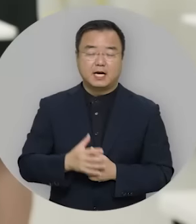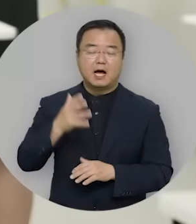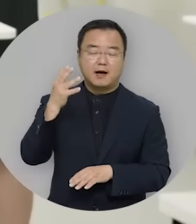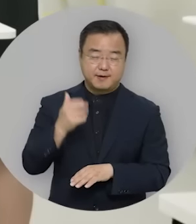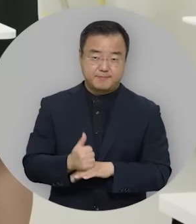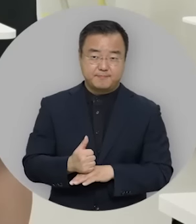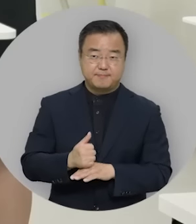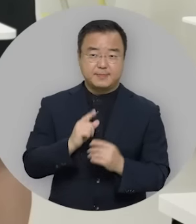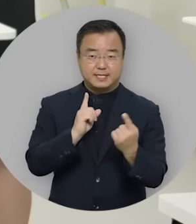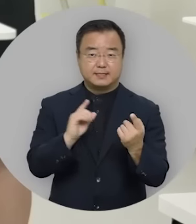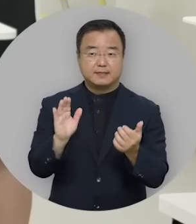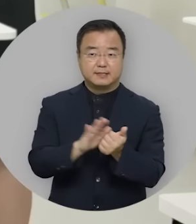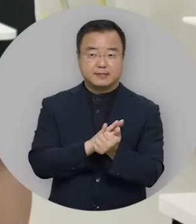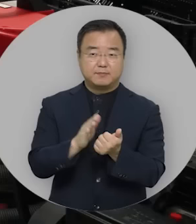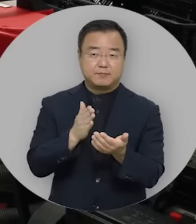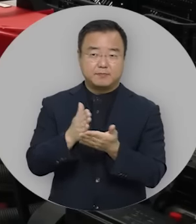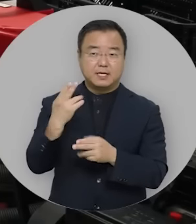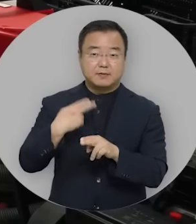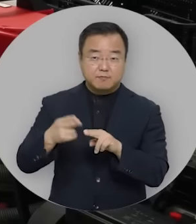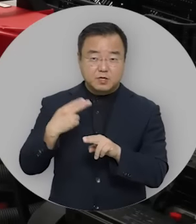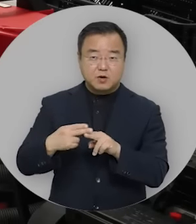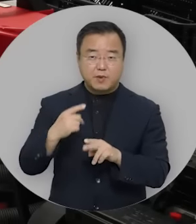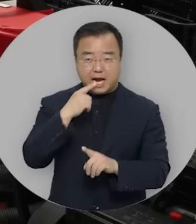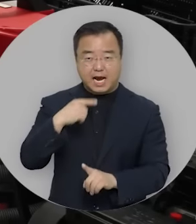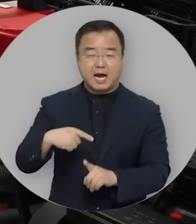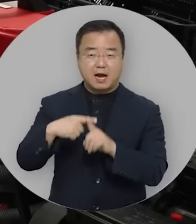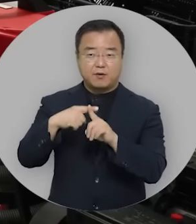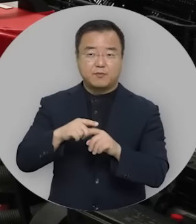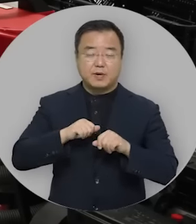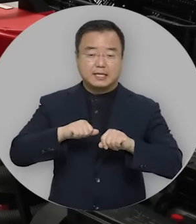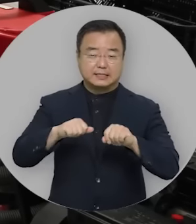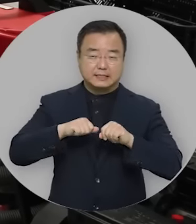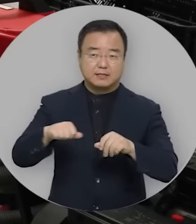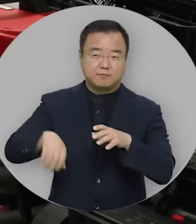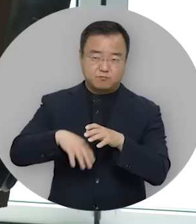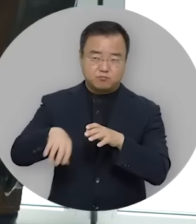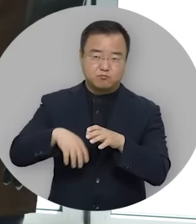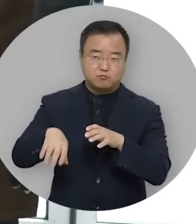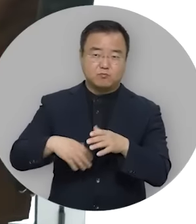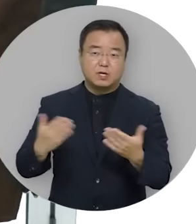마지막 대인서비스과는 미용, 간호, 세탁과 세차 수업을 듣습니다.